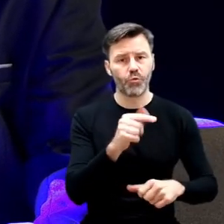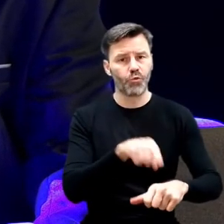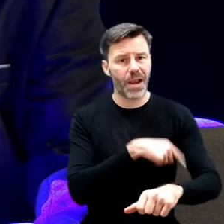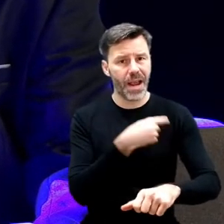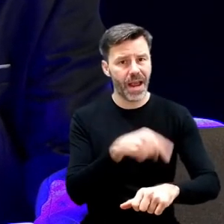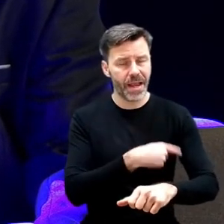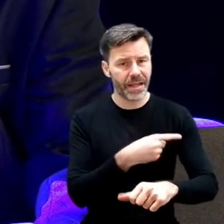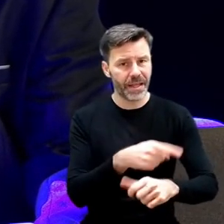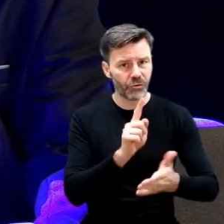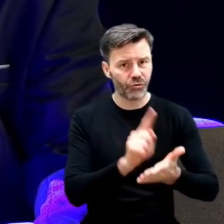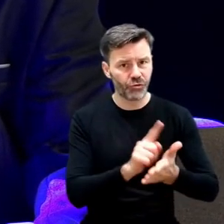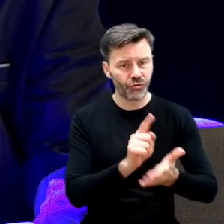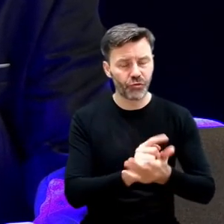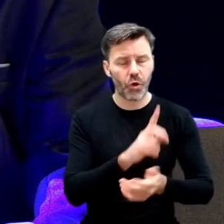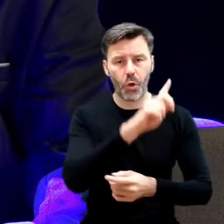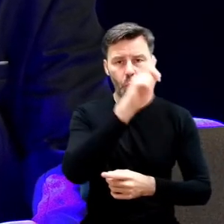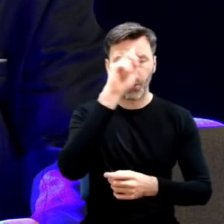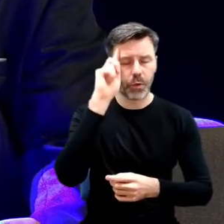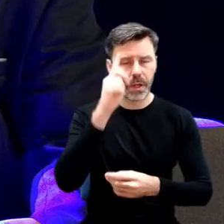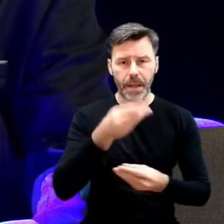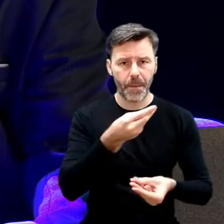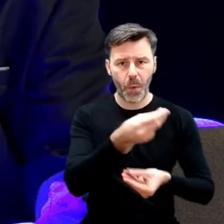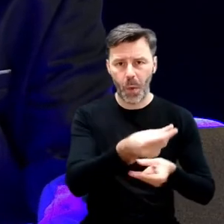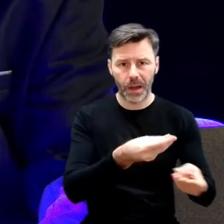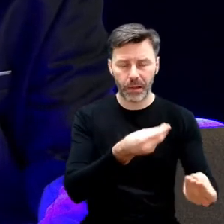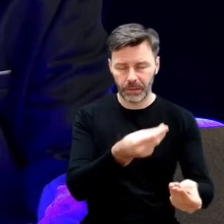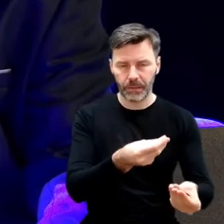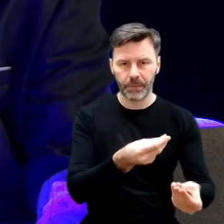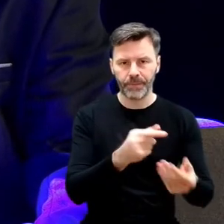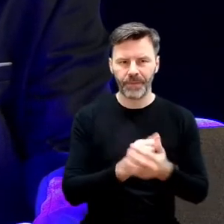z najemcami, którzy nie płacą i tak patrzymy na to bardzo pesymistycznie,